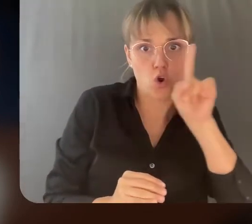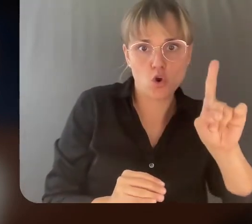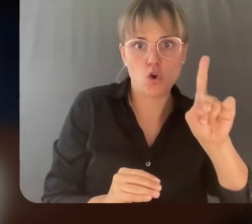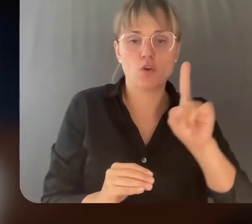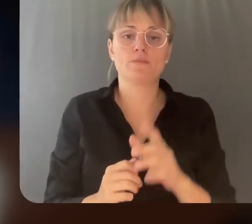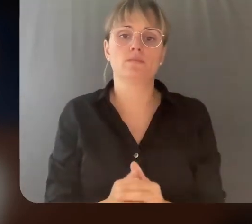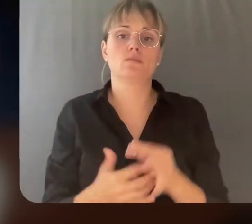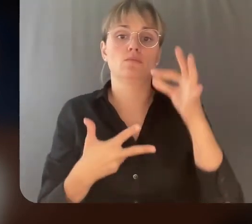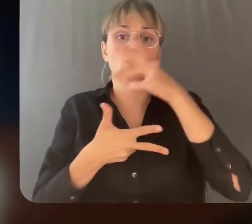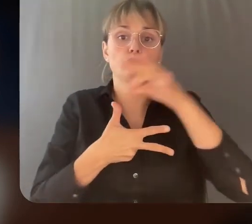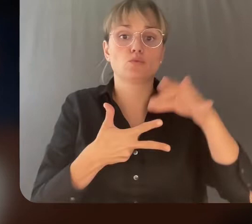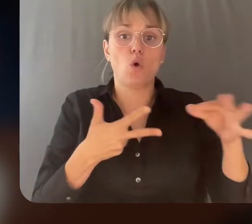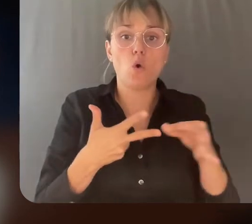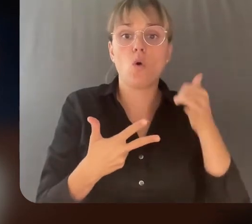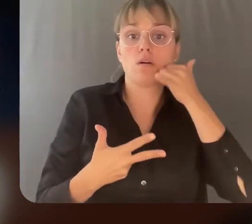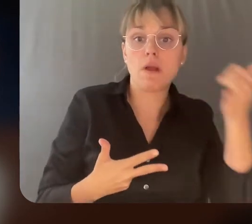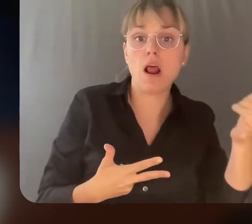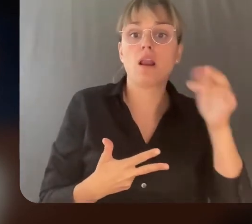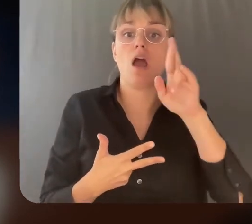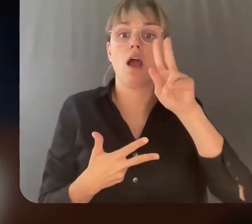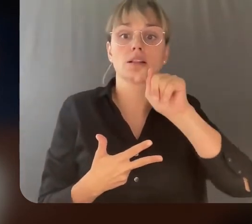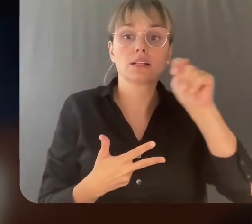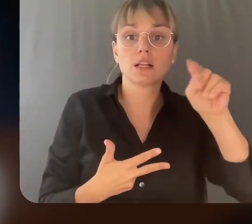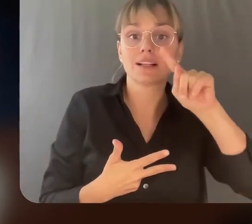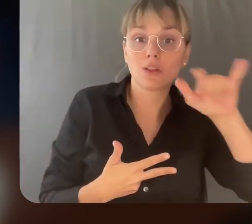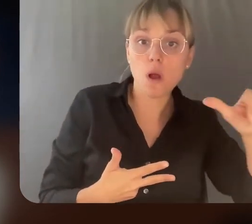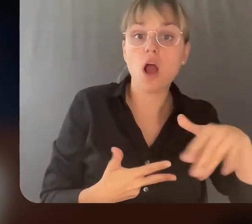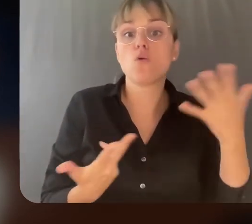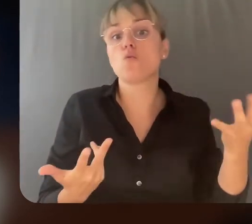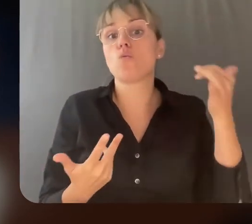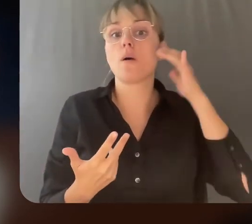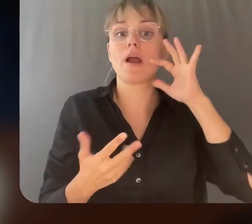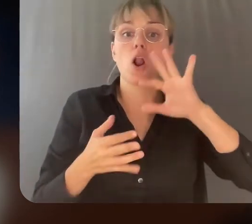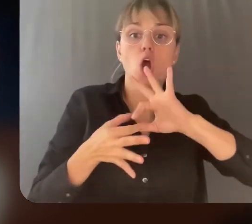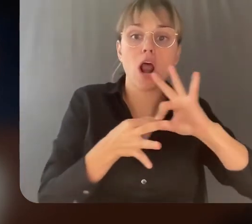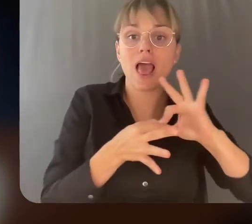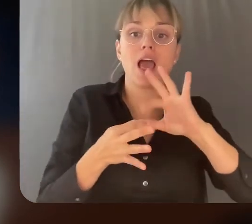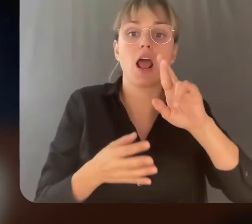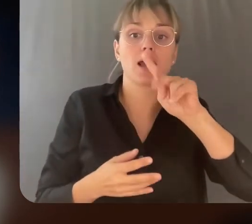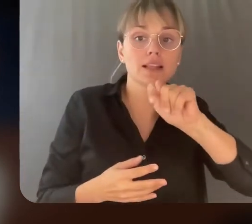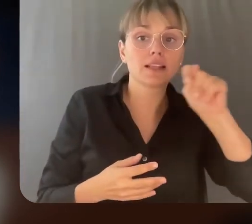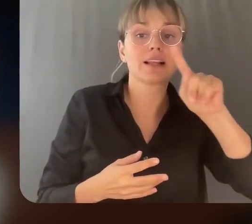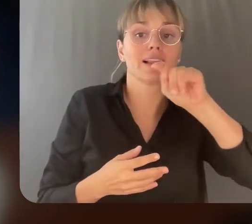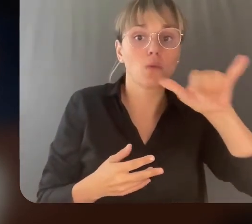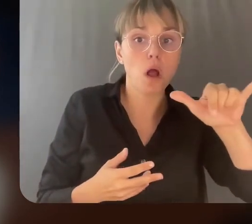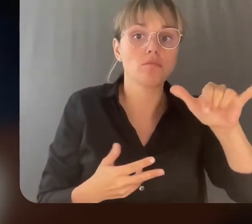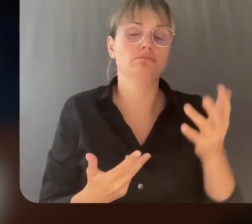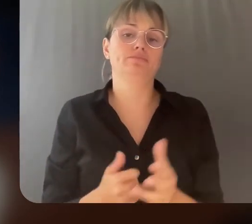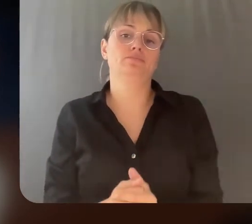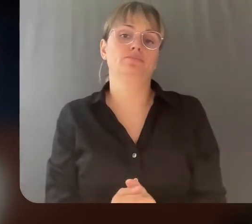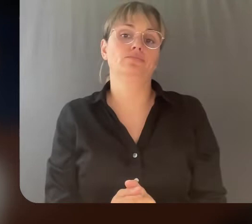Trois options d'appel apparaissent : appel, appel RTT/TTY et appel relais RTT/TTY.